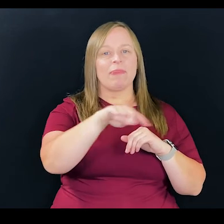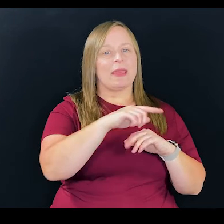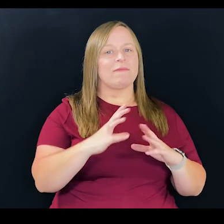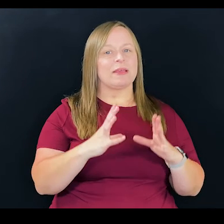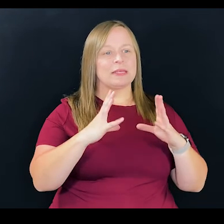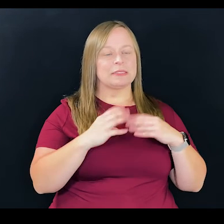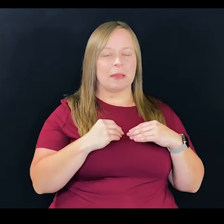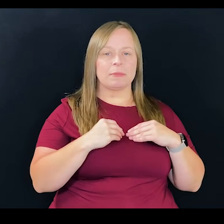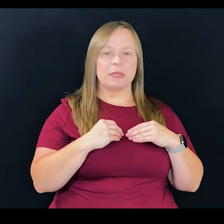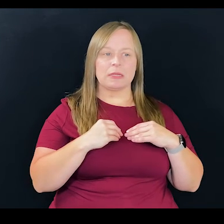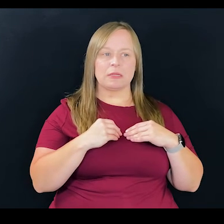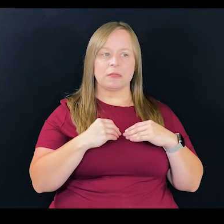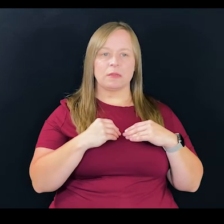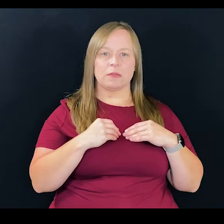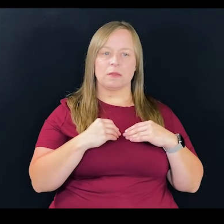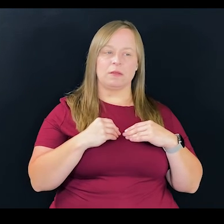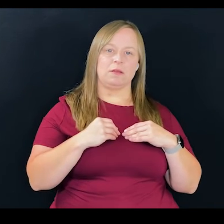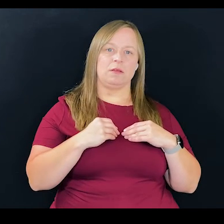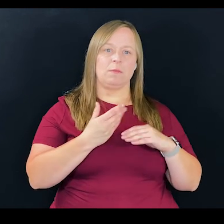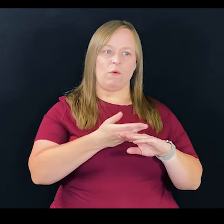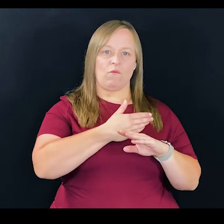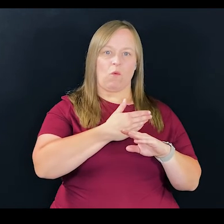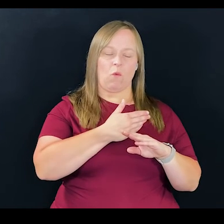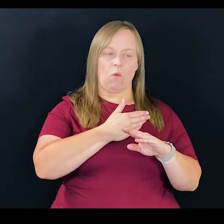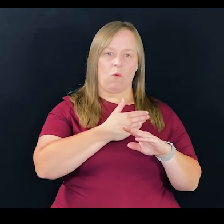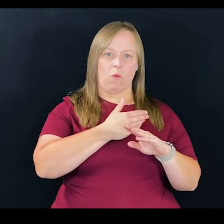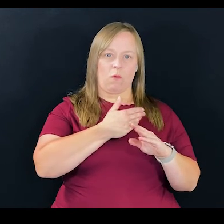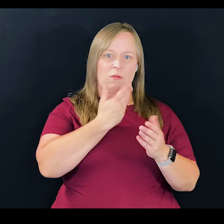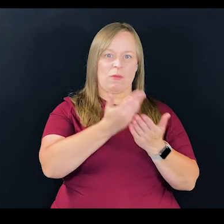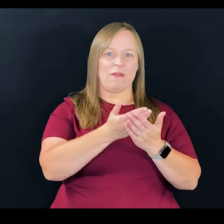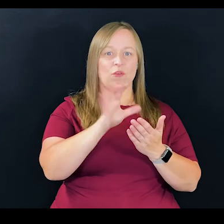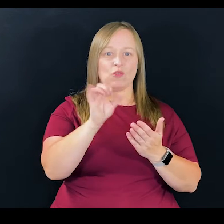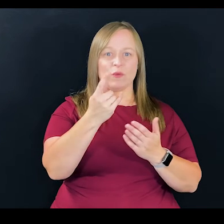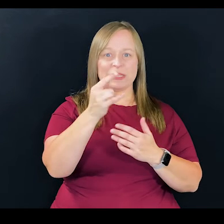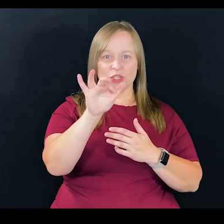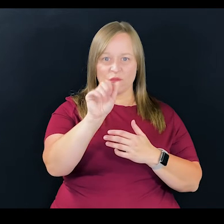han aceptado... Antes de que viniera Christopher Columbus,